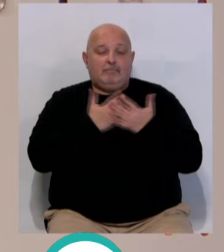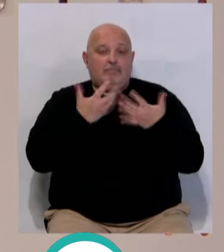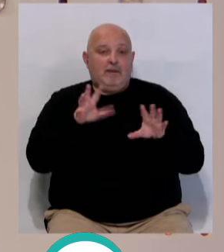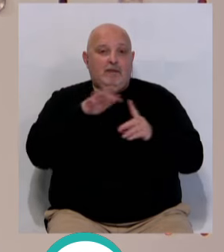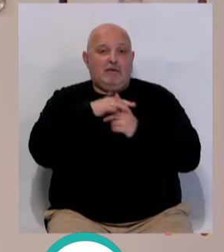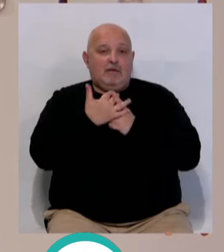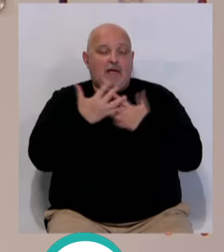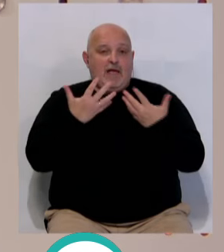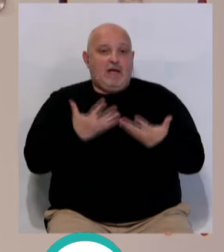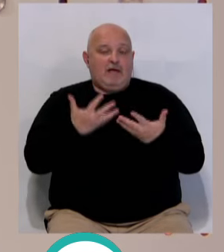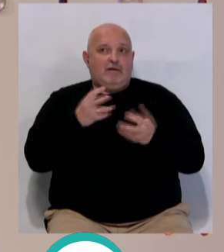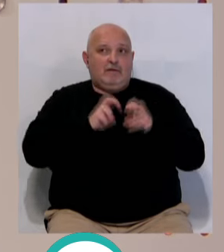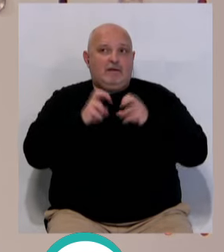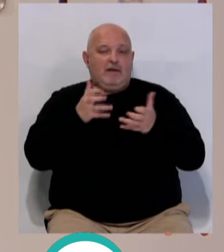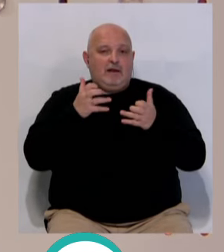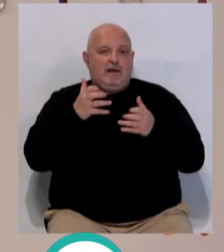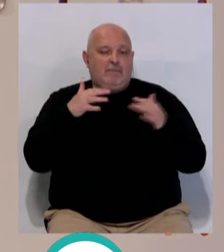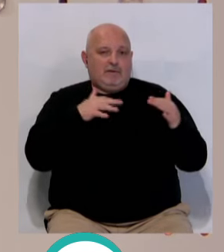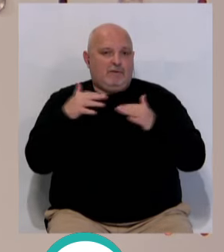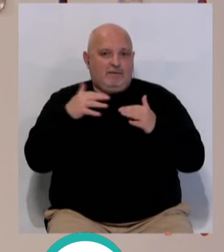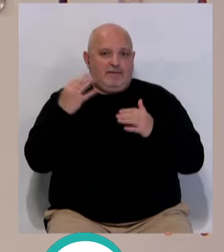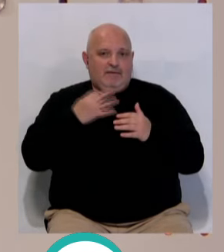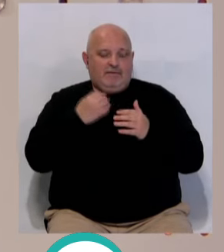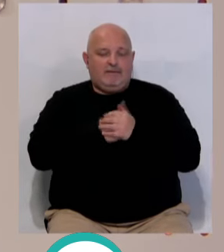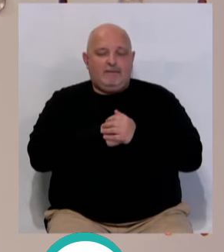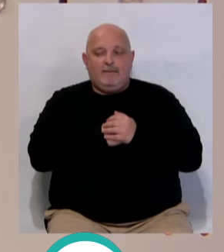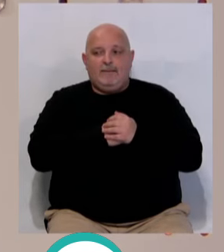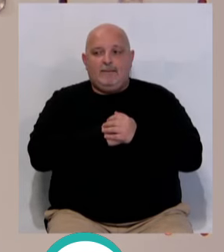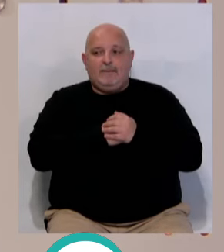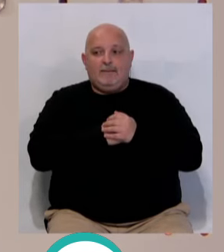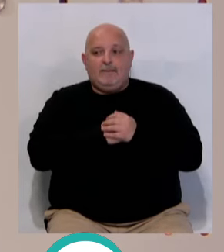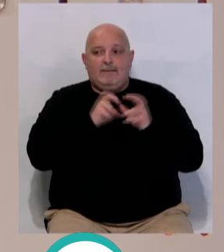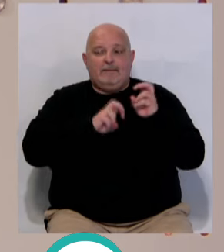situación no tenemos que ganar los encuentros tenemos que tenemos que adelantarnos en el